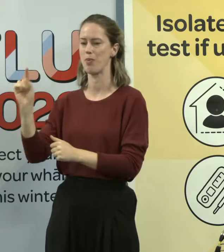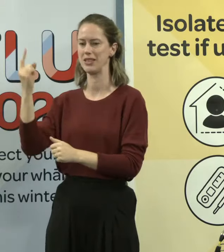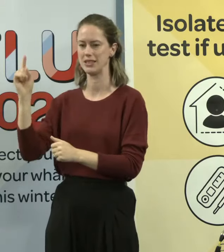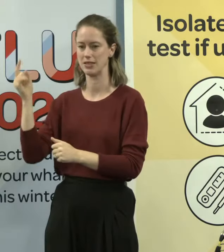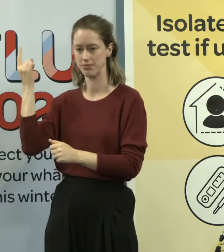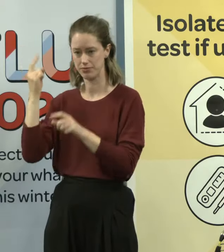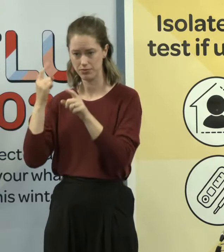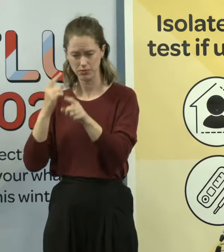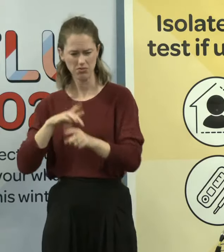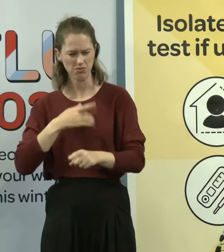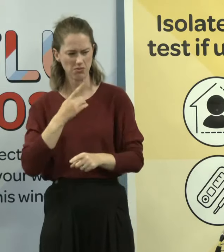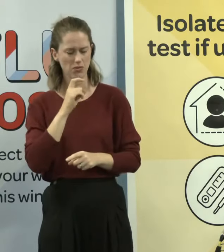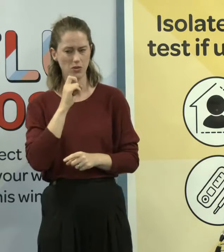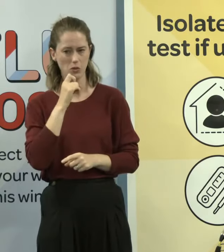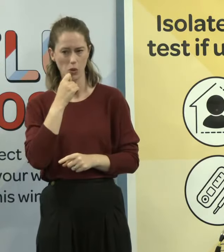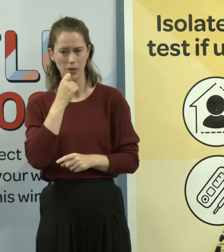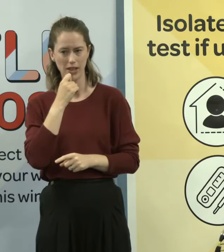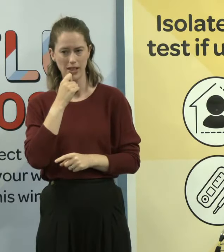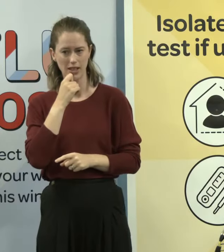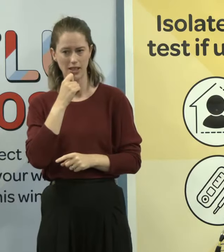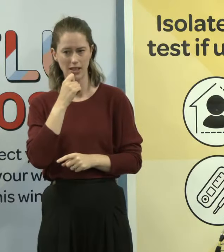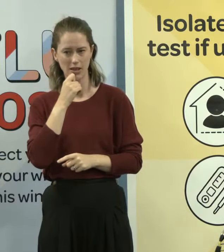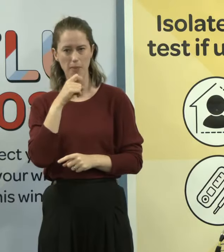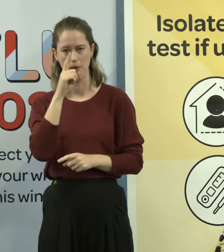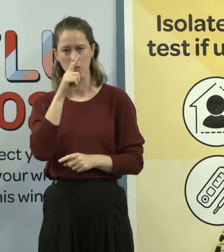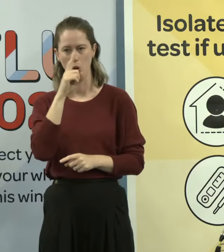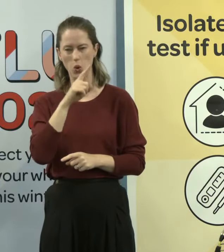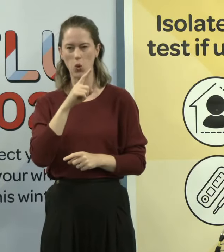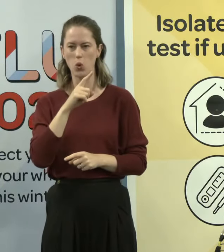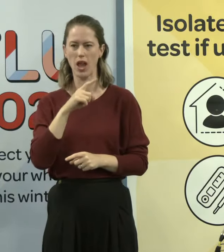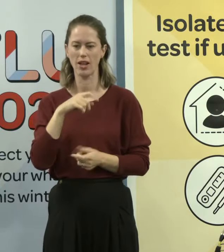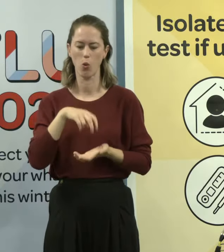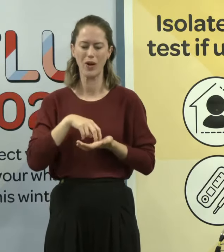horopeta, ko te hunga e tino